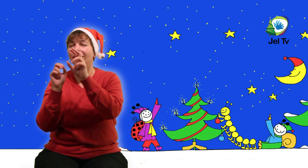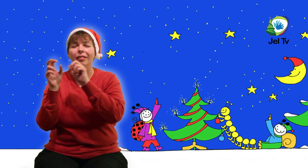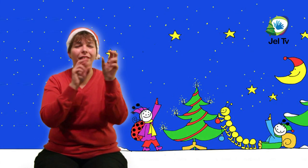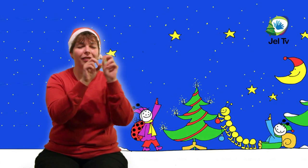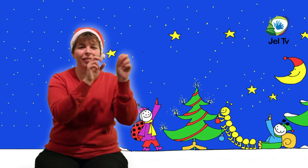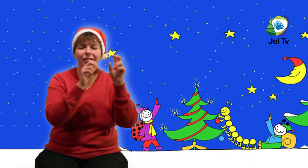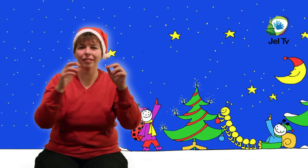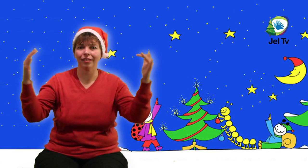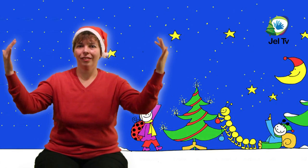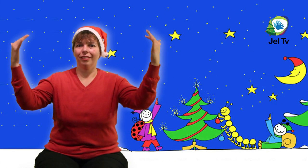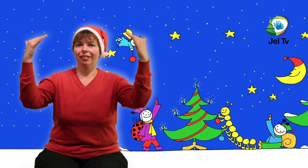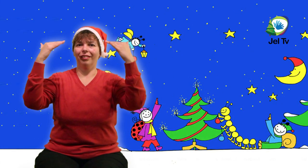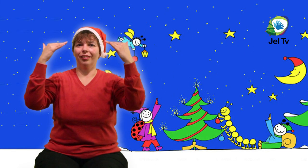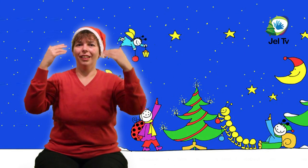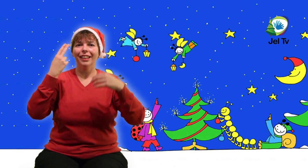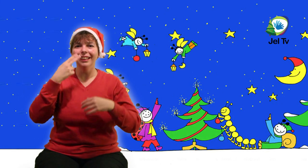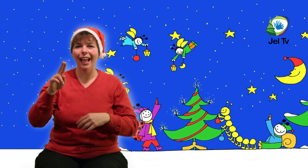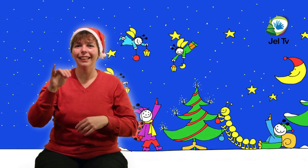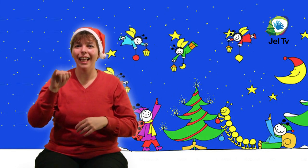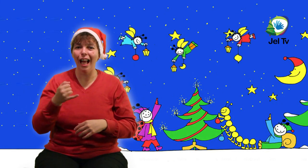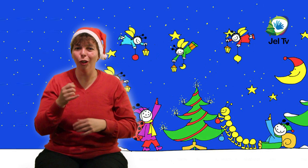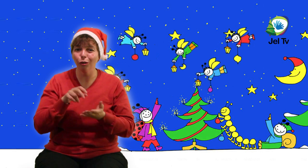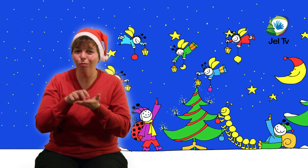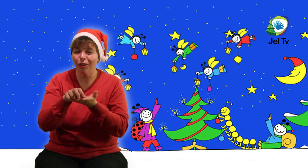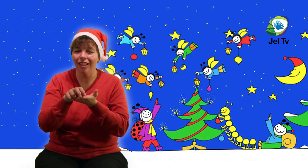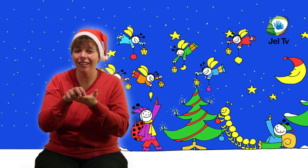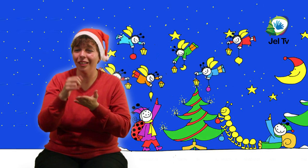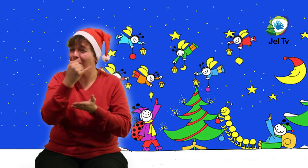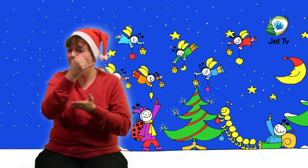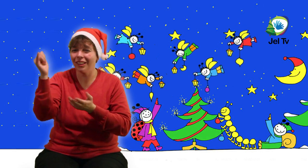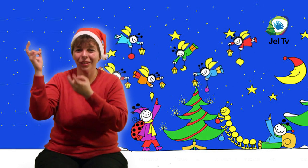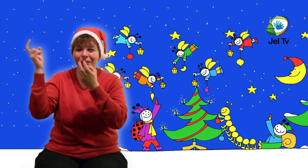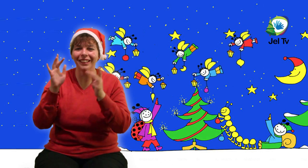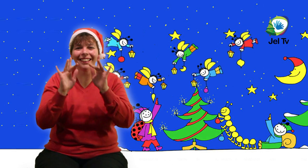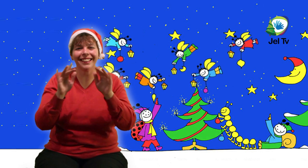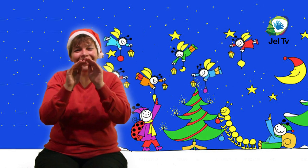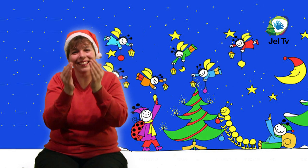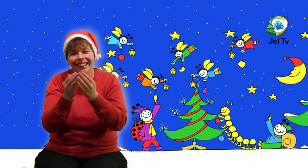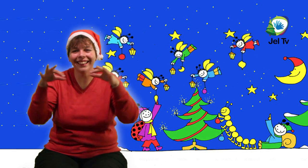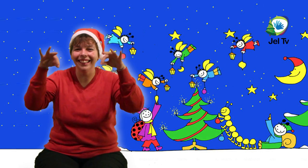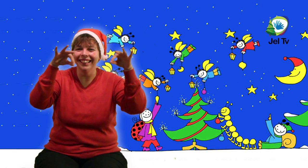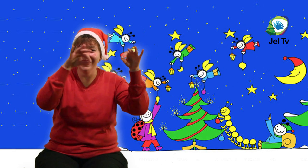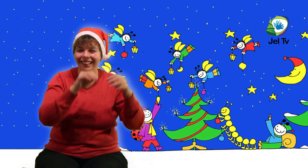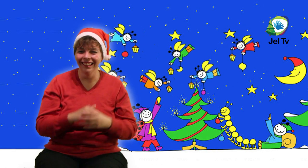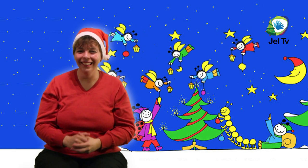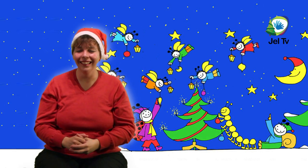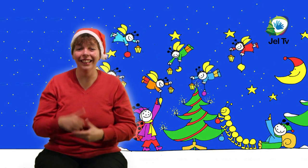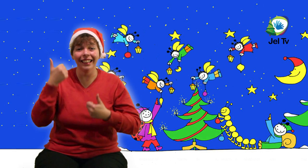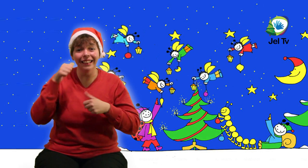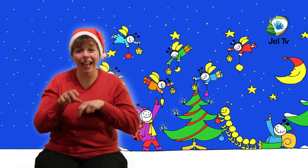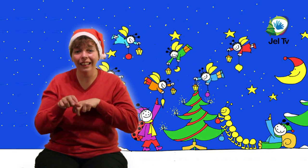A ragyogásra előjöttek a szentjánosbogarak. Mindegyikünk hozott egy-egy díszt magával.